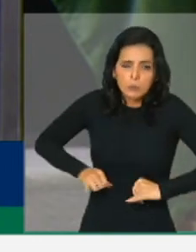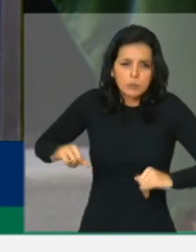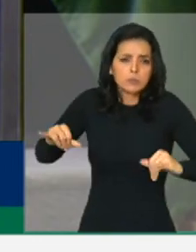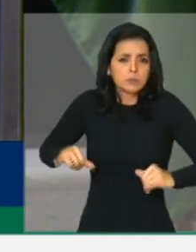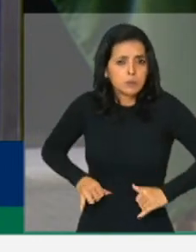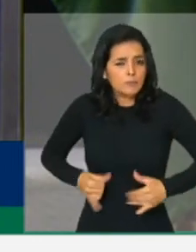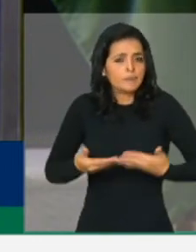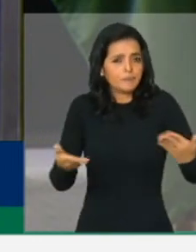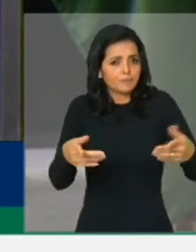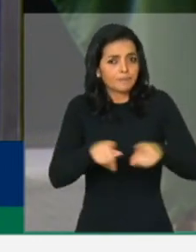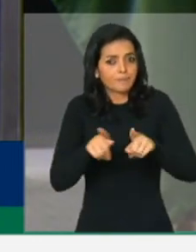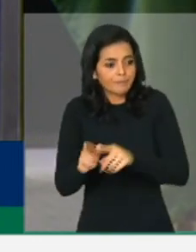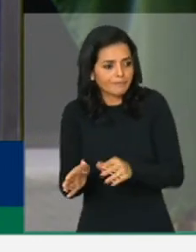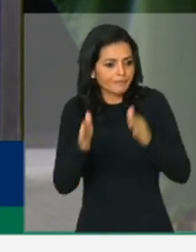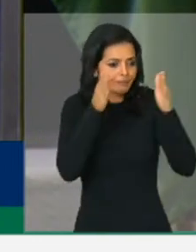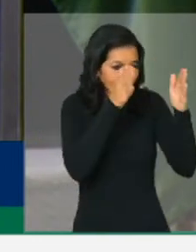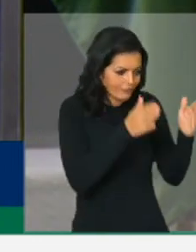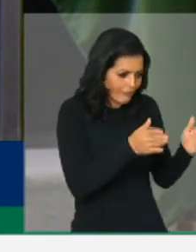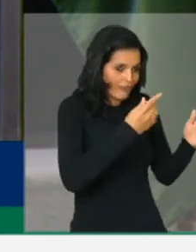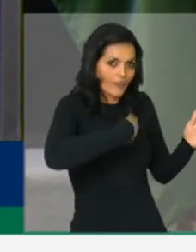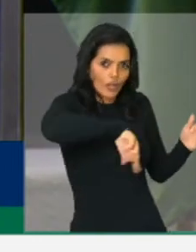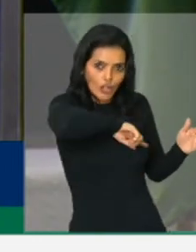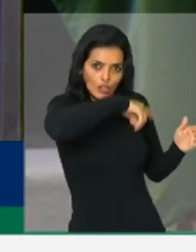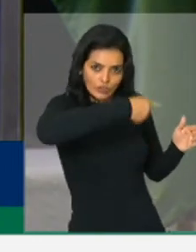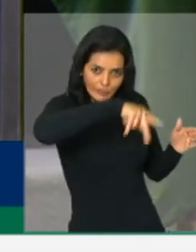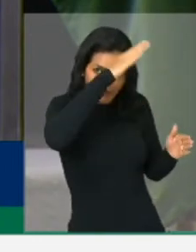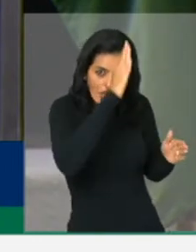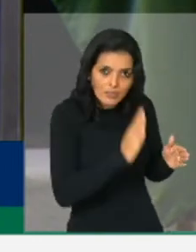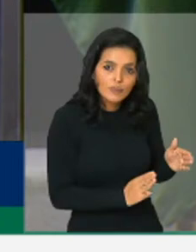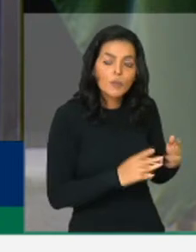OFERTAR A GERAÇÃO DE EMPREGO, GERAÇÃO DE RENDA PRINCIPALMENTE NAS REGIÕES MAIS DISTANTES DO BRASIL. E